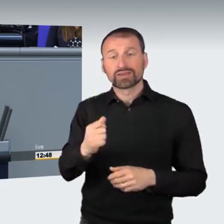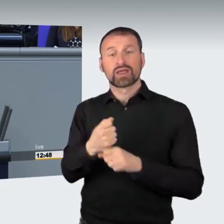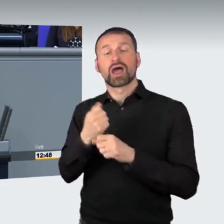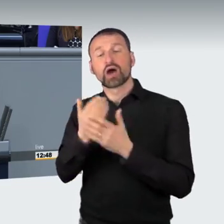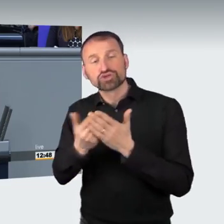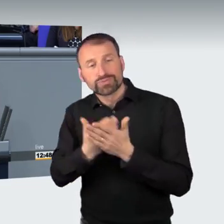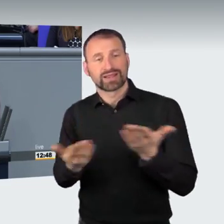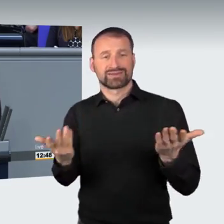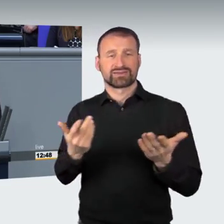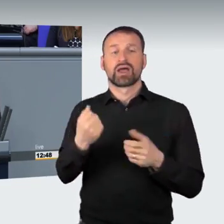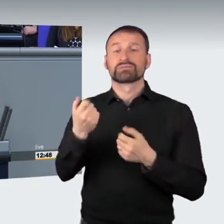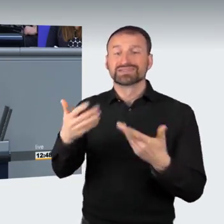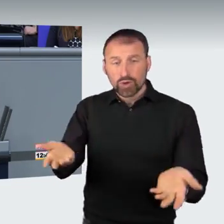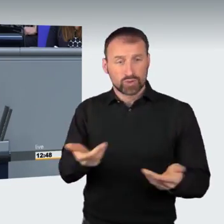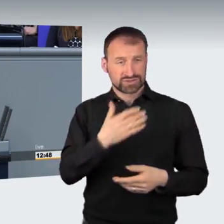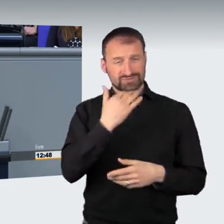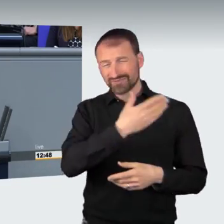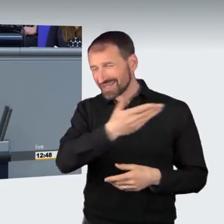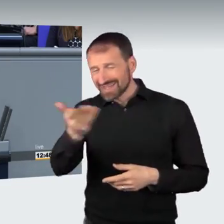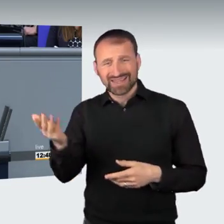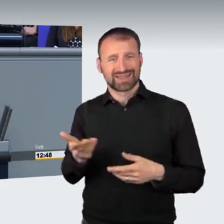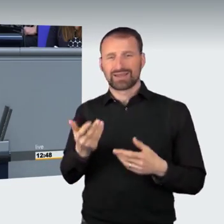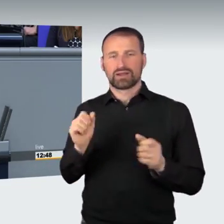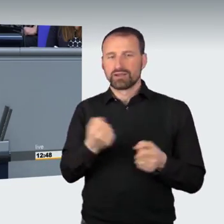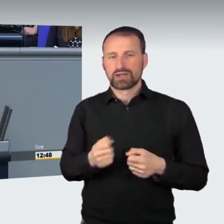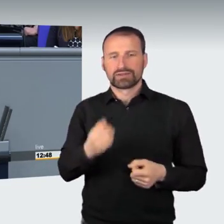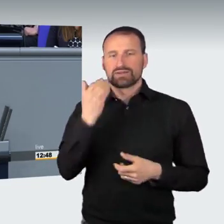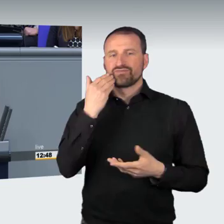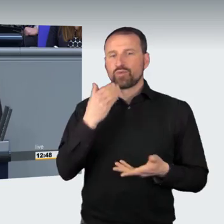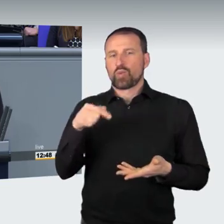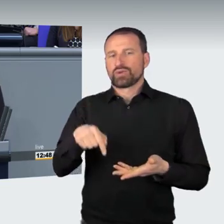so gut wie in allen Großstädten wiederholt. An dieser Stelle kann man nicht mehr